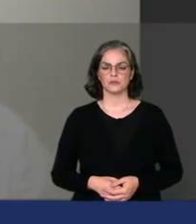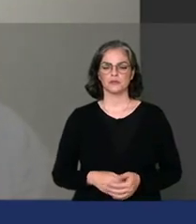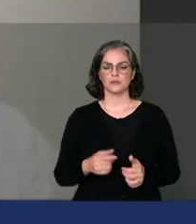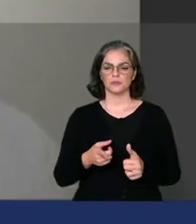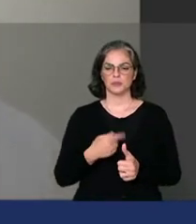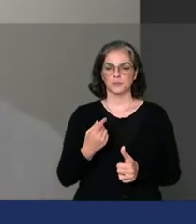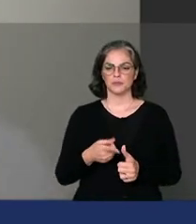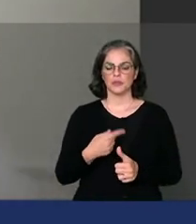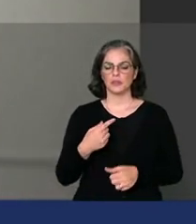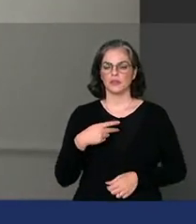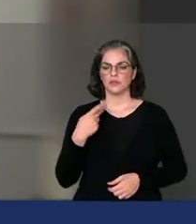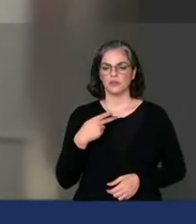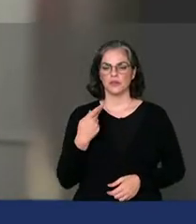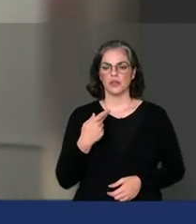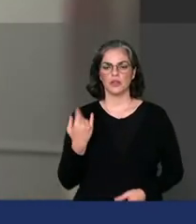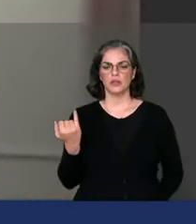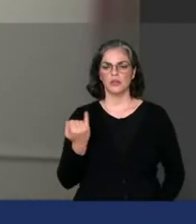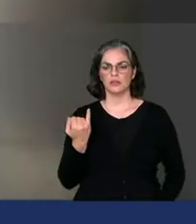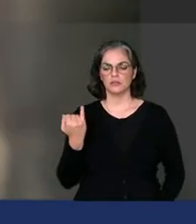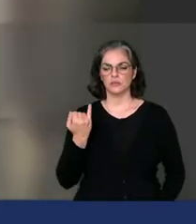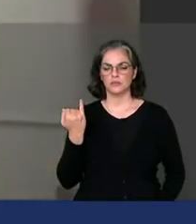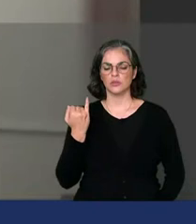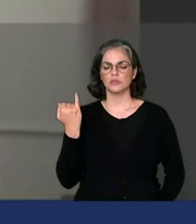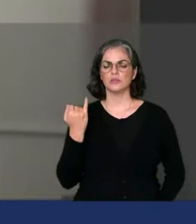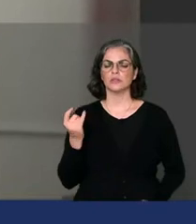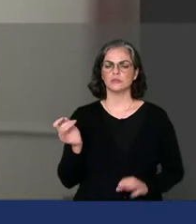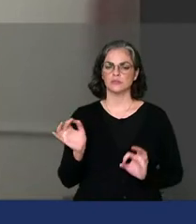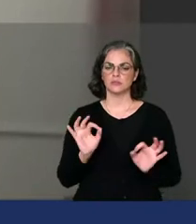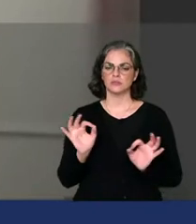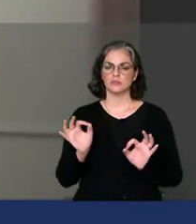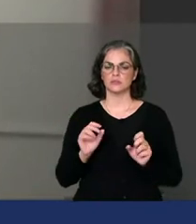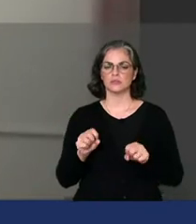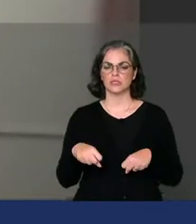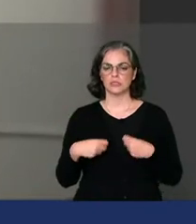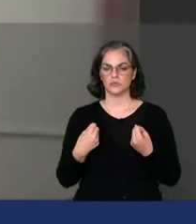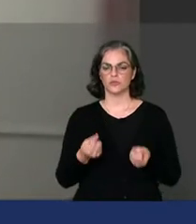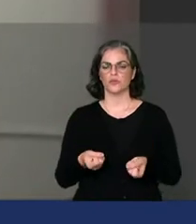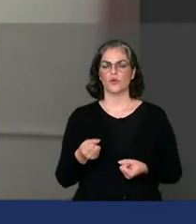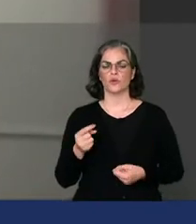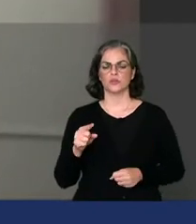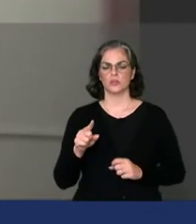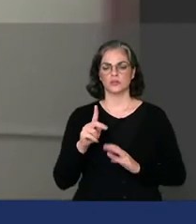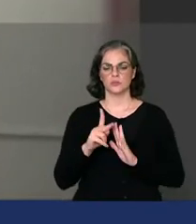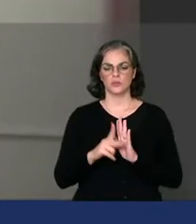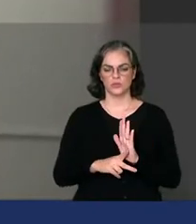CIDADANIA, 1518 DE 2021. EU GOSTO RIA DE FAZER REFERÊNCIA A IMPORTANTE ARTICULAÇÃO E TENHO ACOMPANHAMENTO DESSE